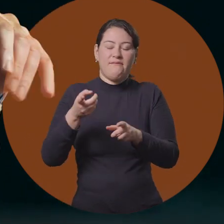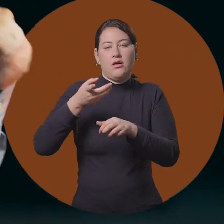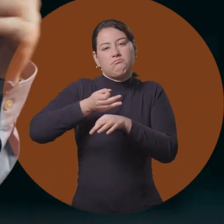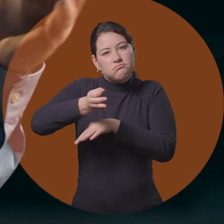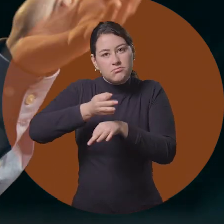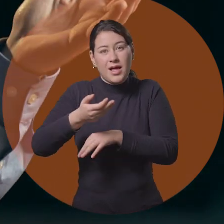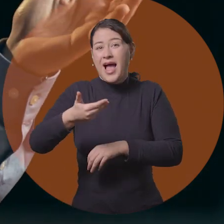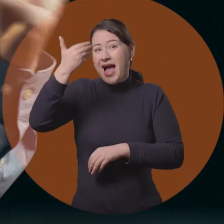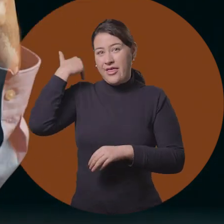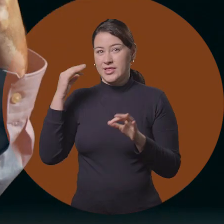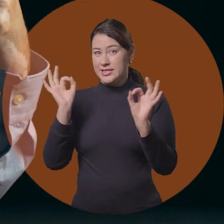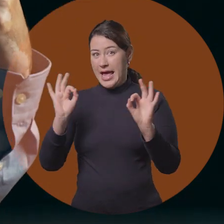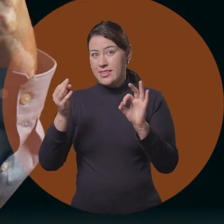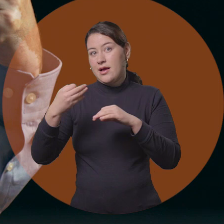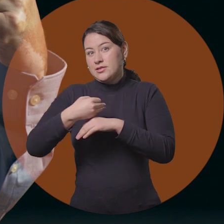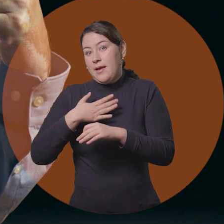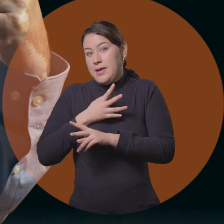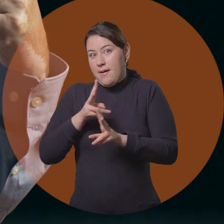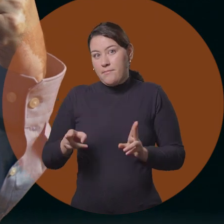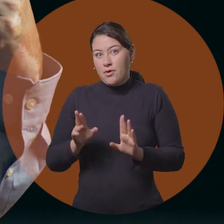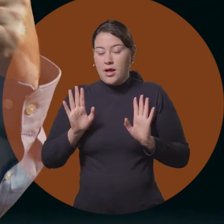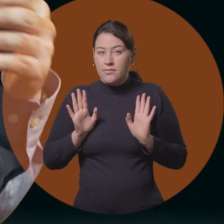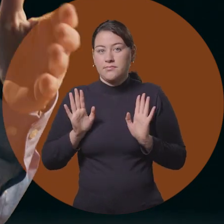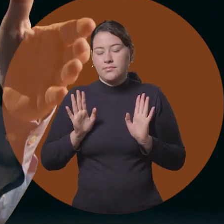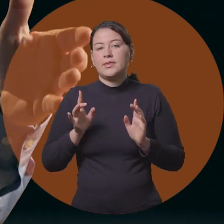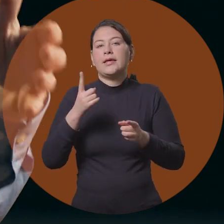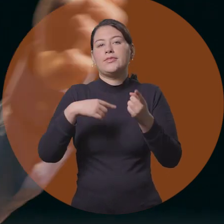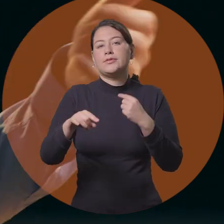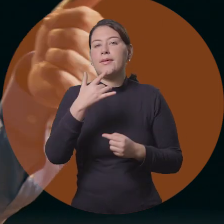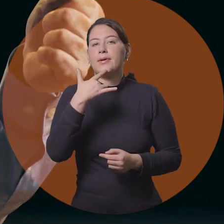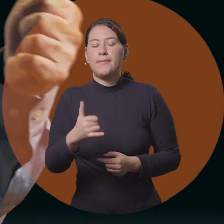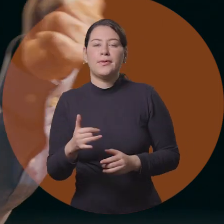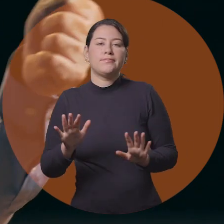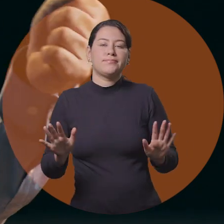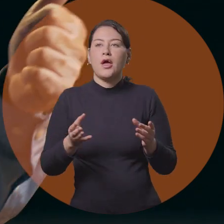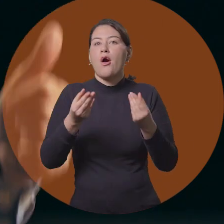que antes no se enseñaban, por lo menos en mi época. Entonces, por ejemplo, cómo hacer reuniones,